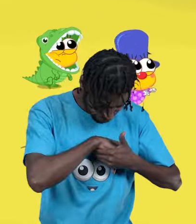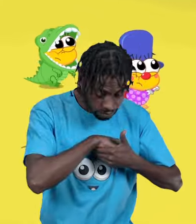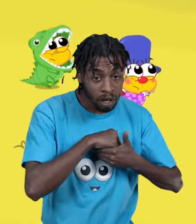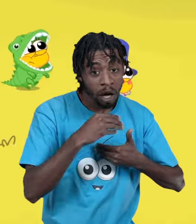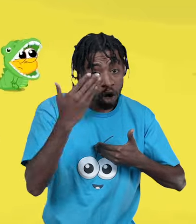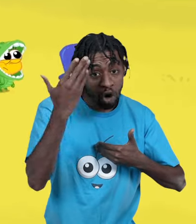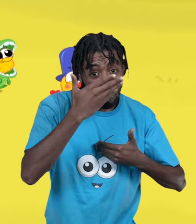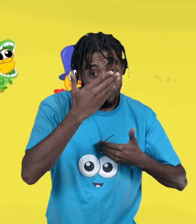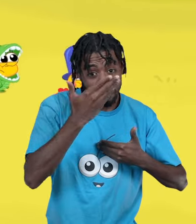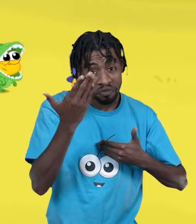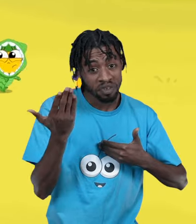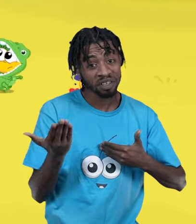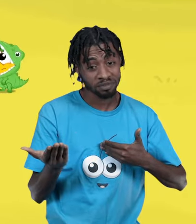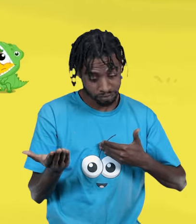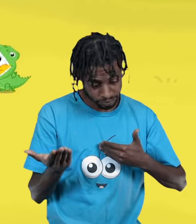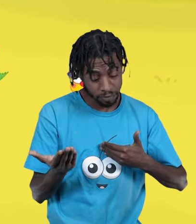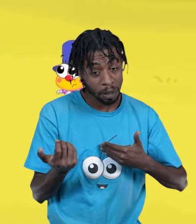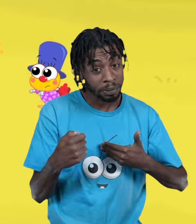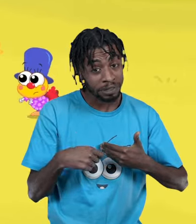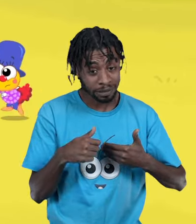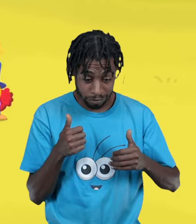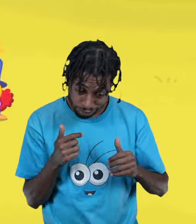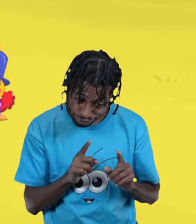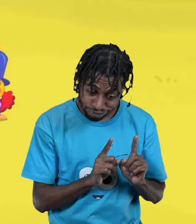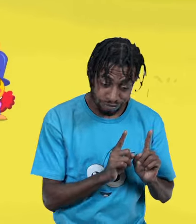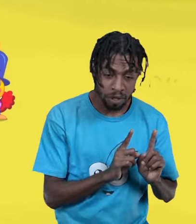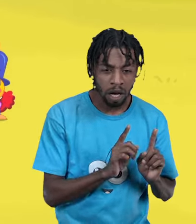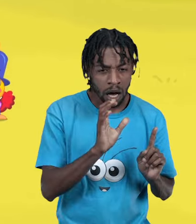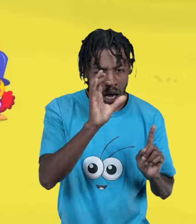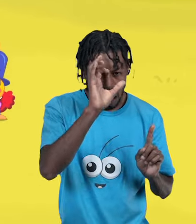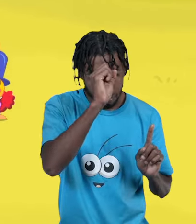Só vivendo É que se aprende